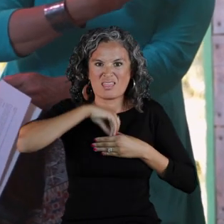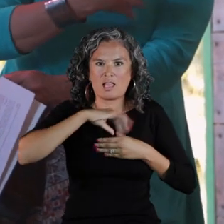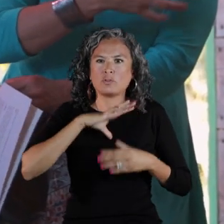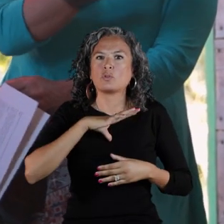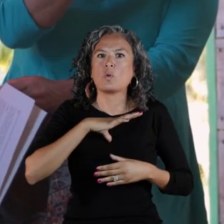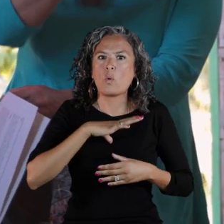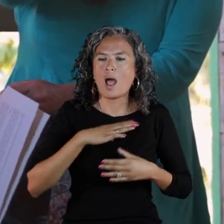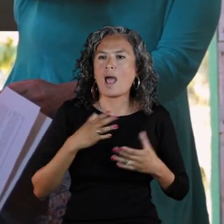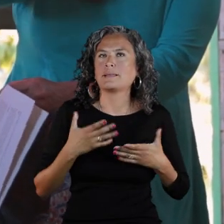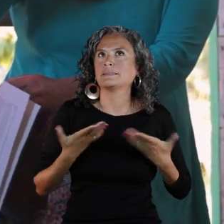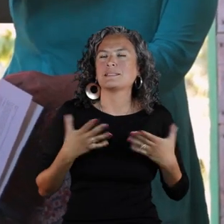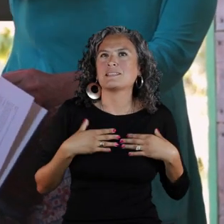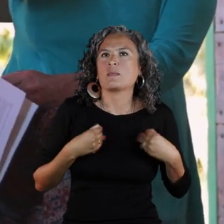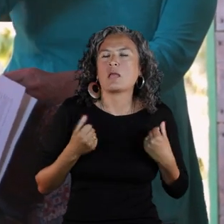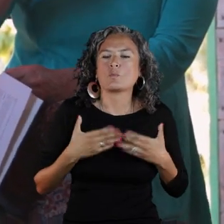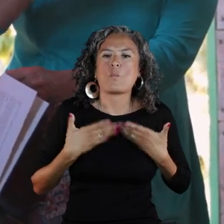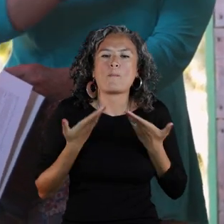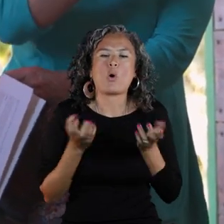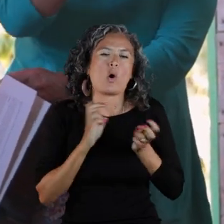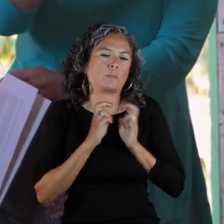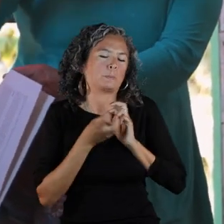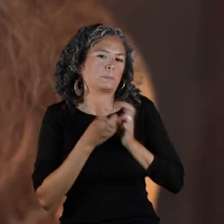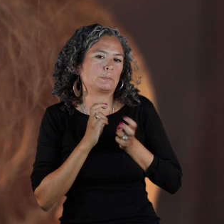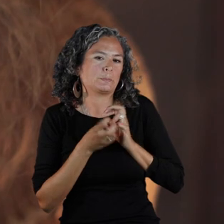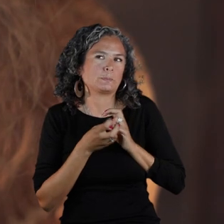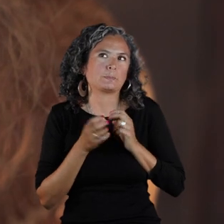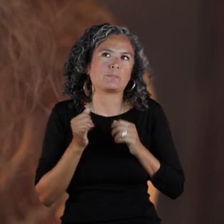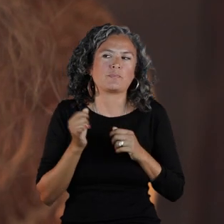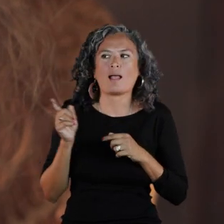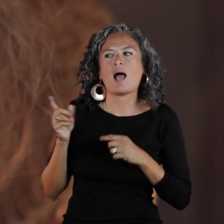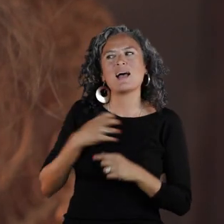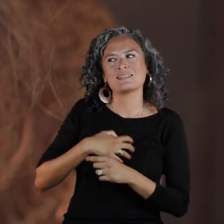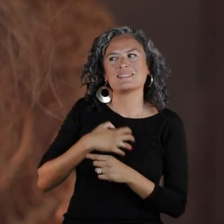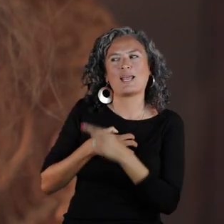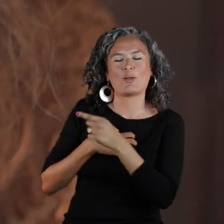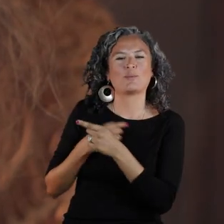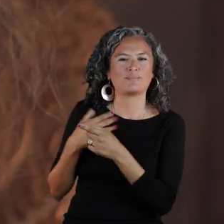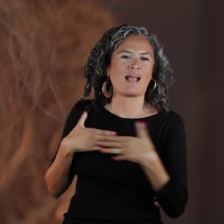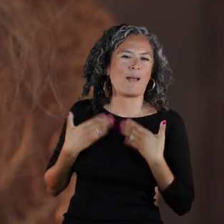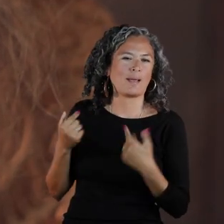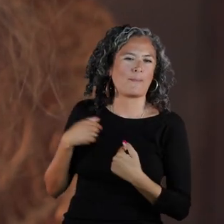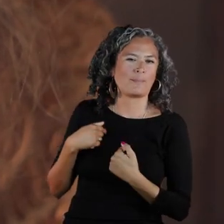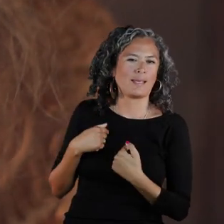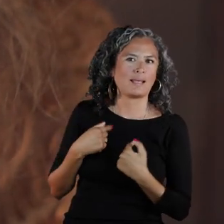posesión, “Me cela porque me quiere”.